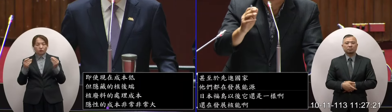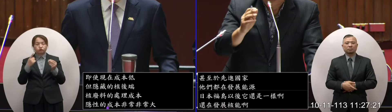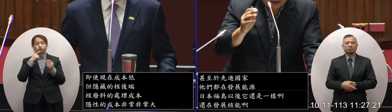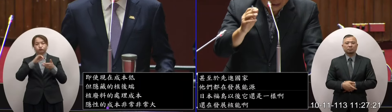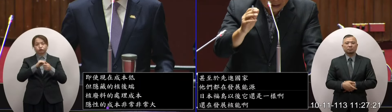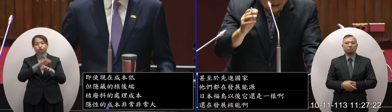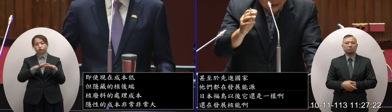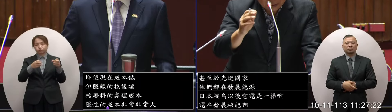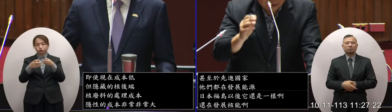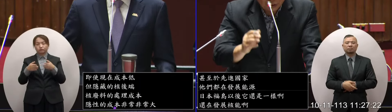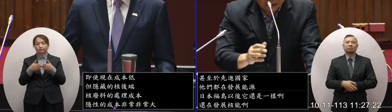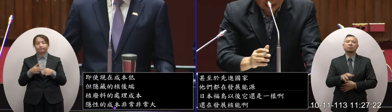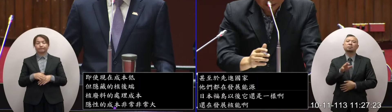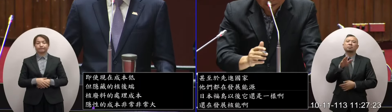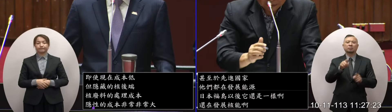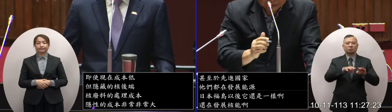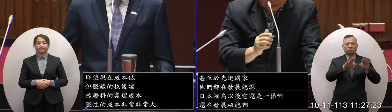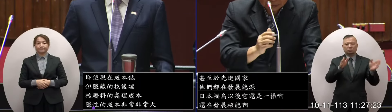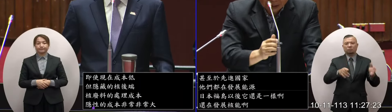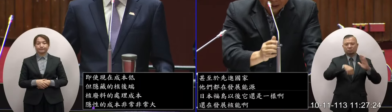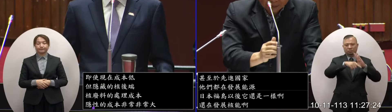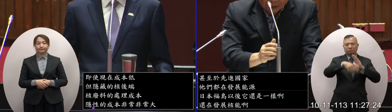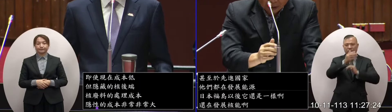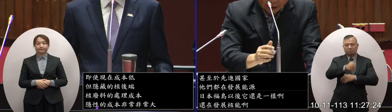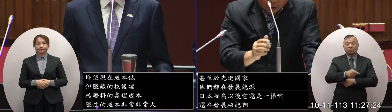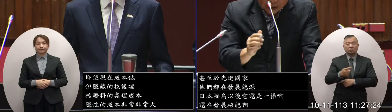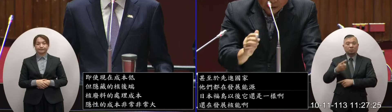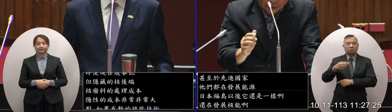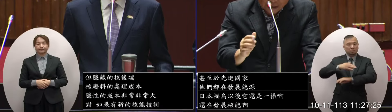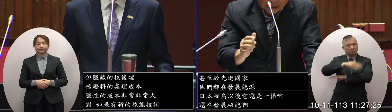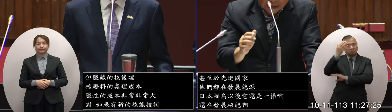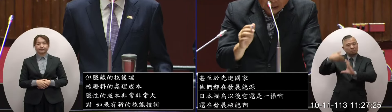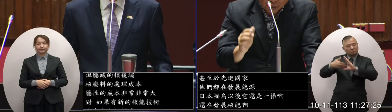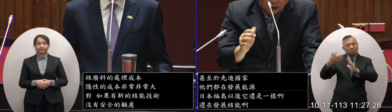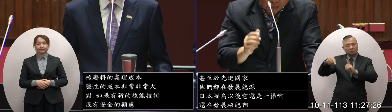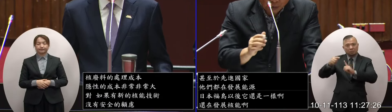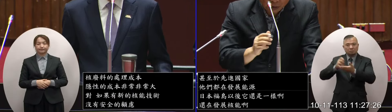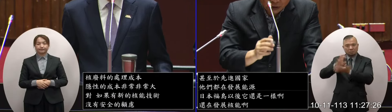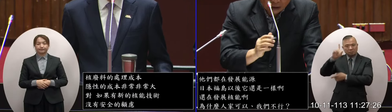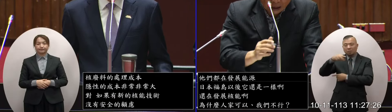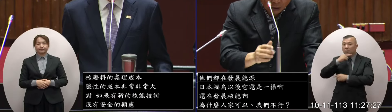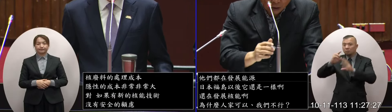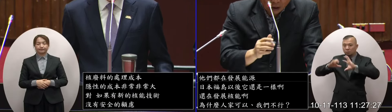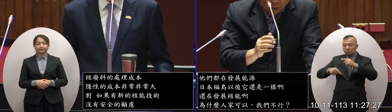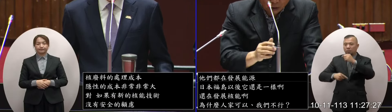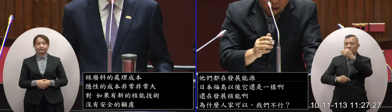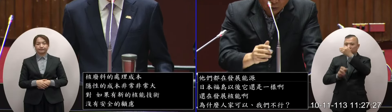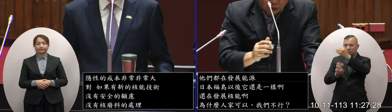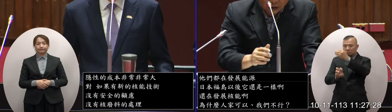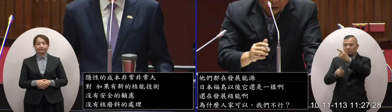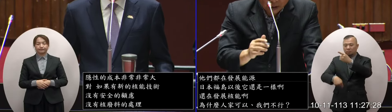來討論 媒體報導英國在 9月30號宣布 七大工業國的組織